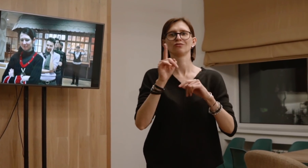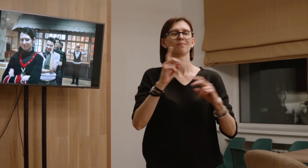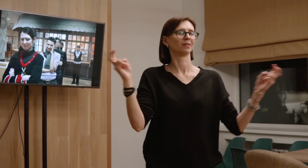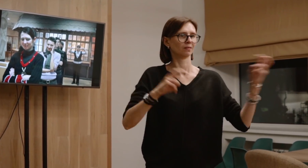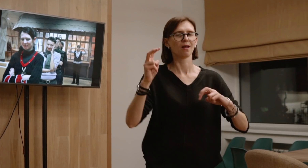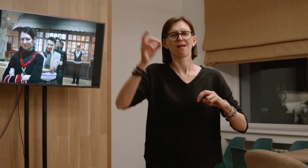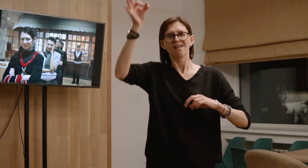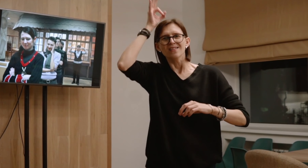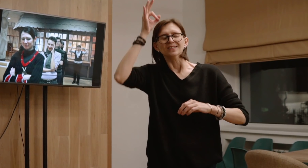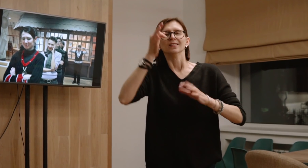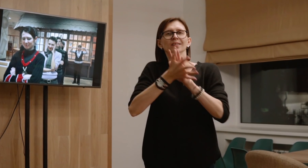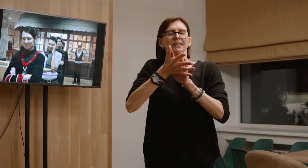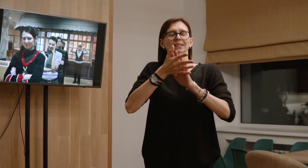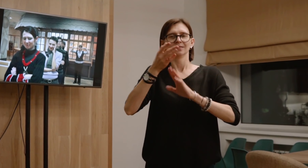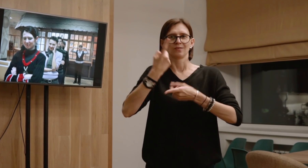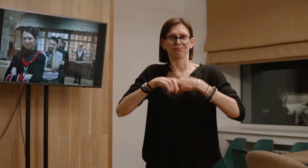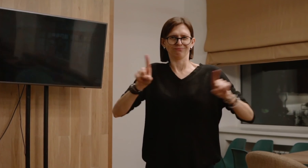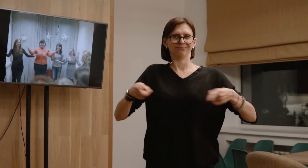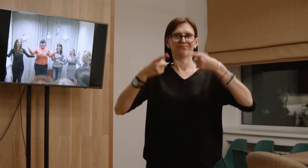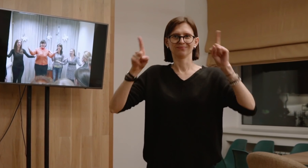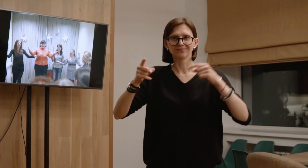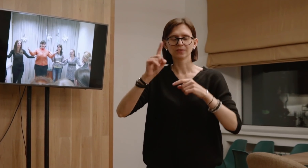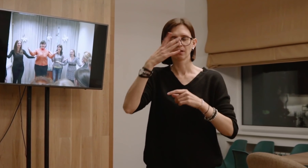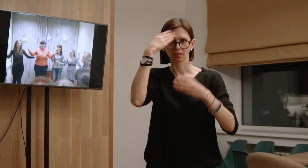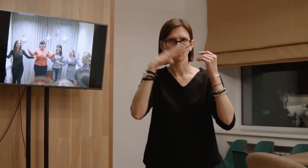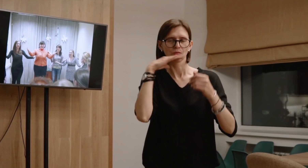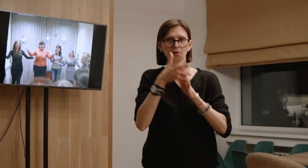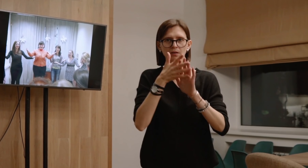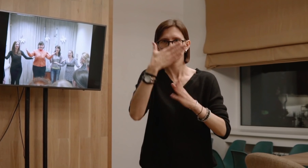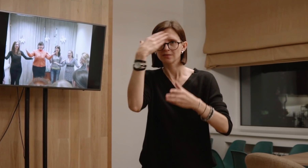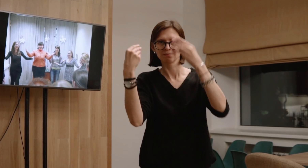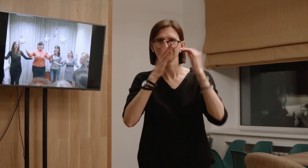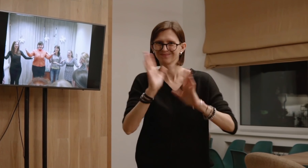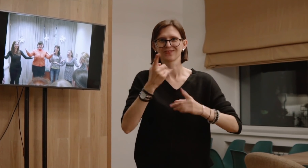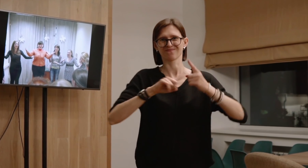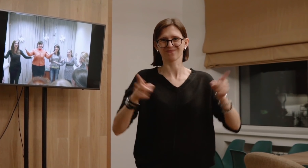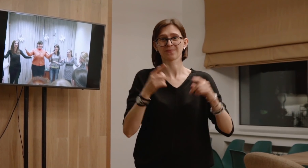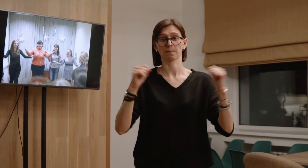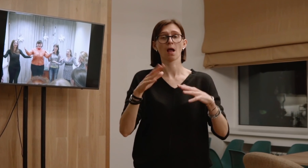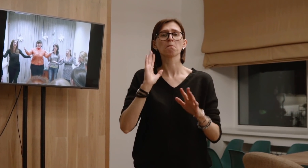Необходимо освежить память, потому что многие уже начали забывать жесты.